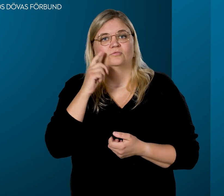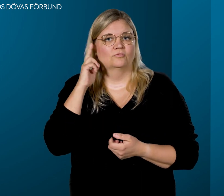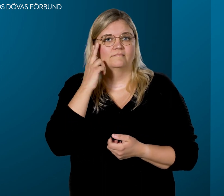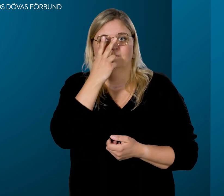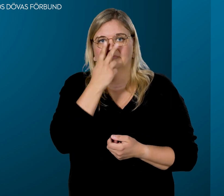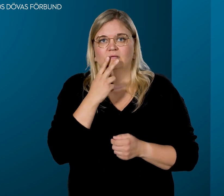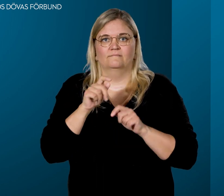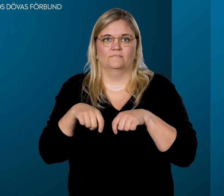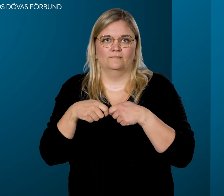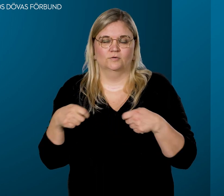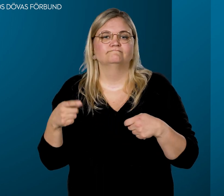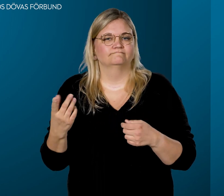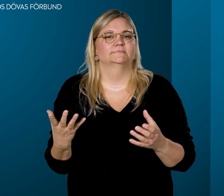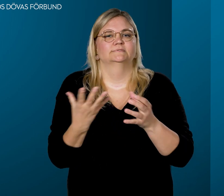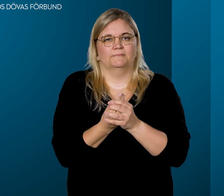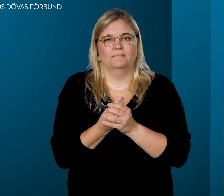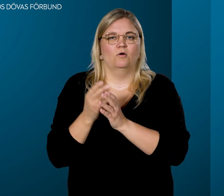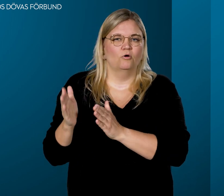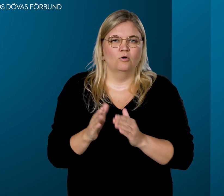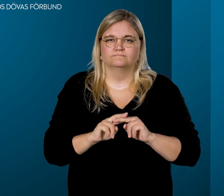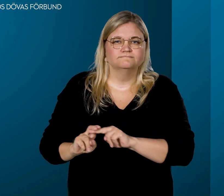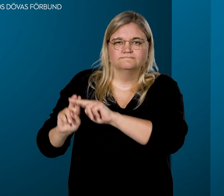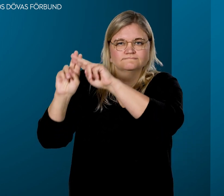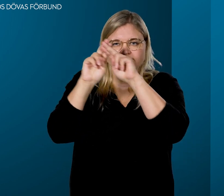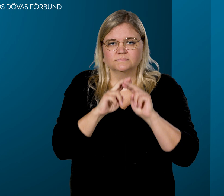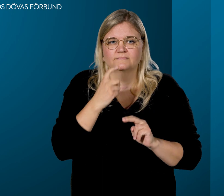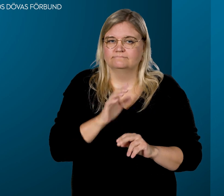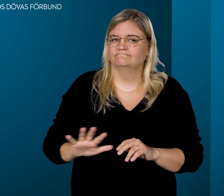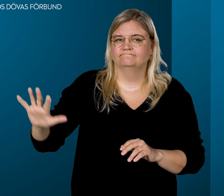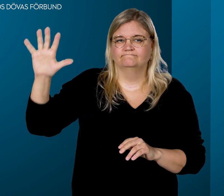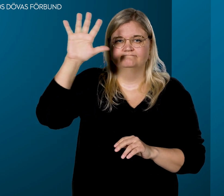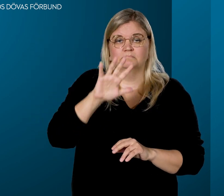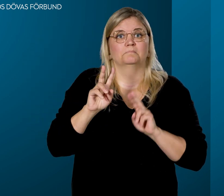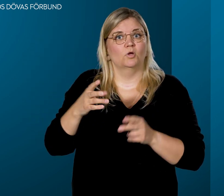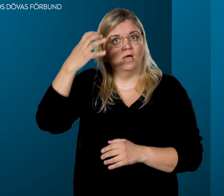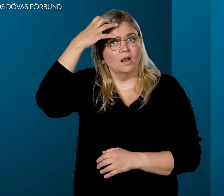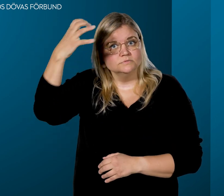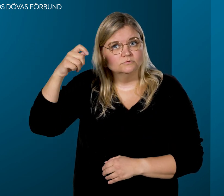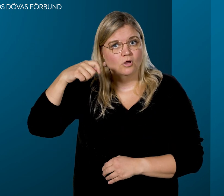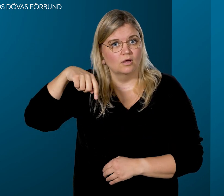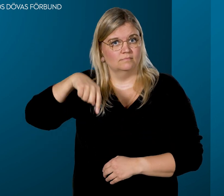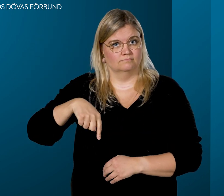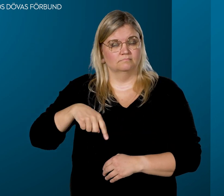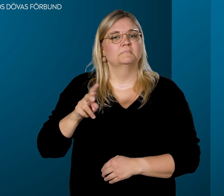och Föreningen Finlands Dövblindas Förbund. Den gick till alla välfärdsområden i Finland samt till Helsingfors stad, -